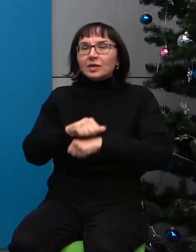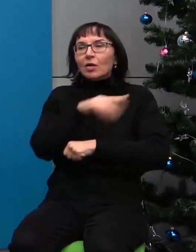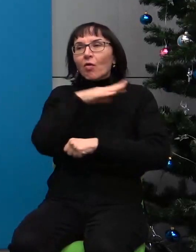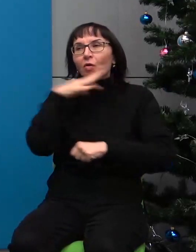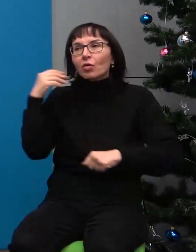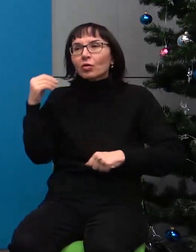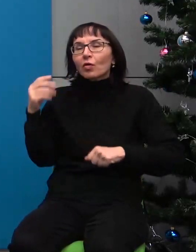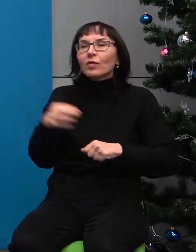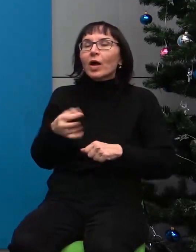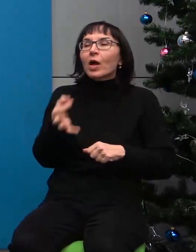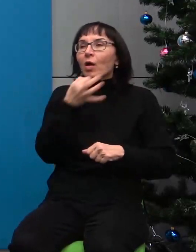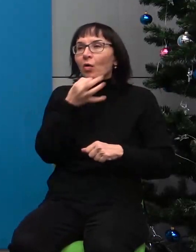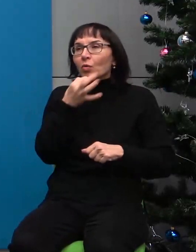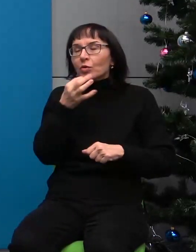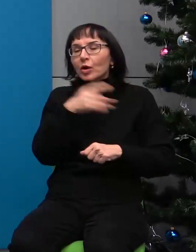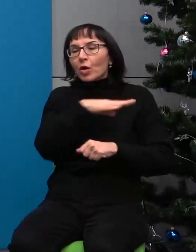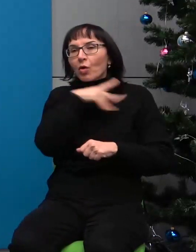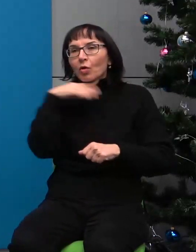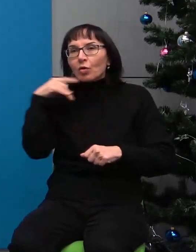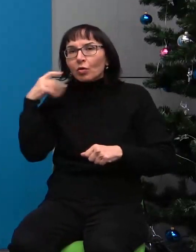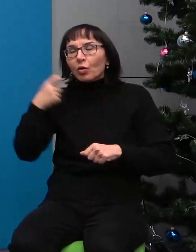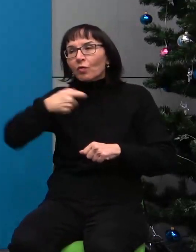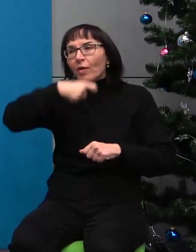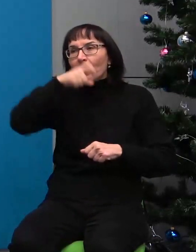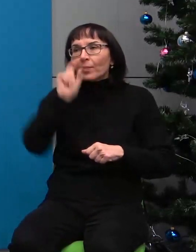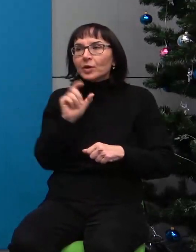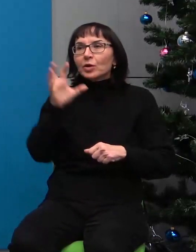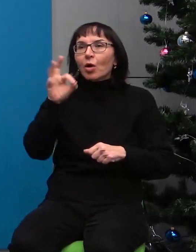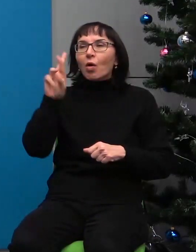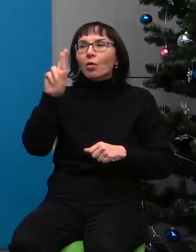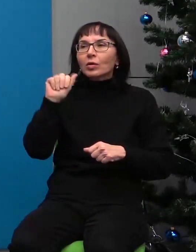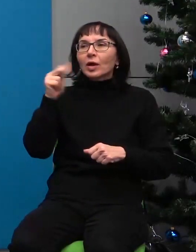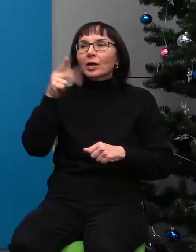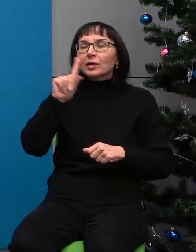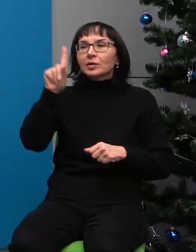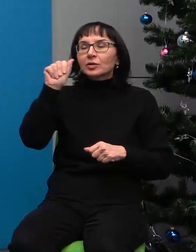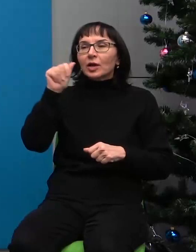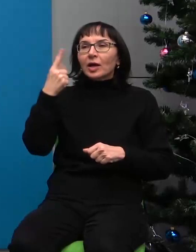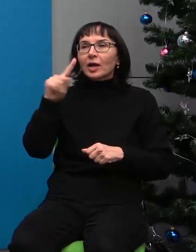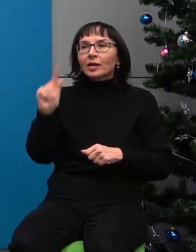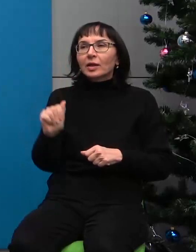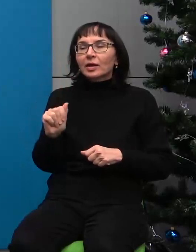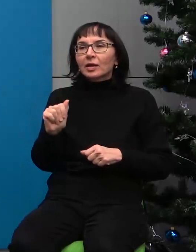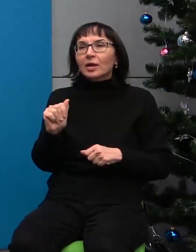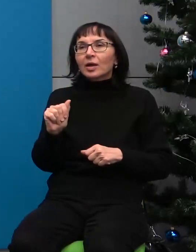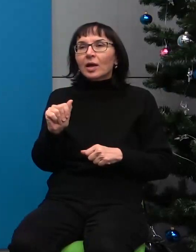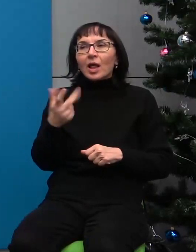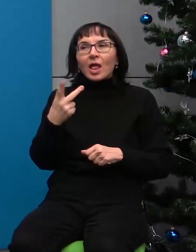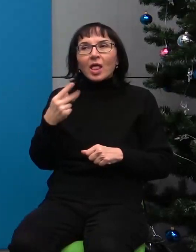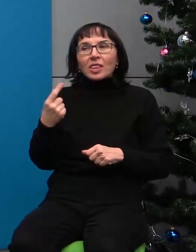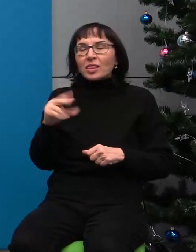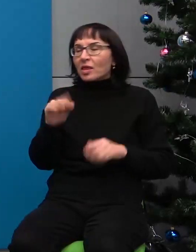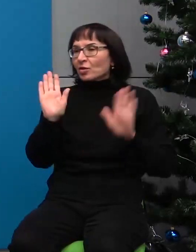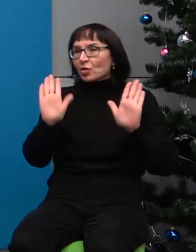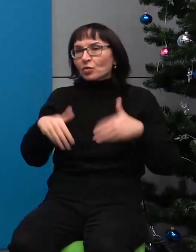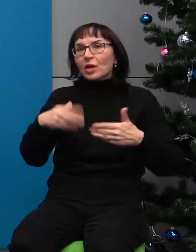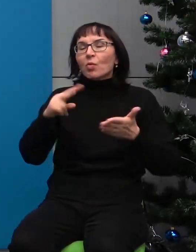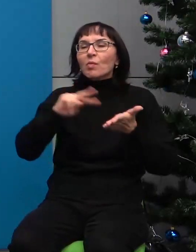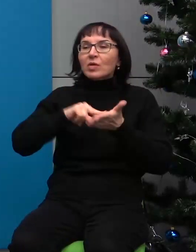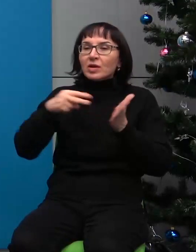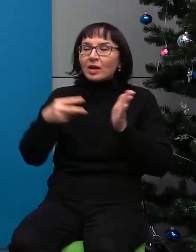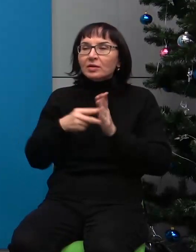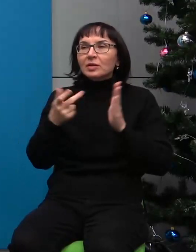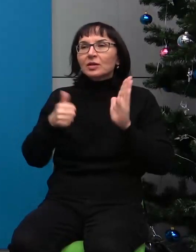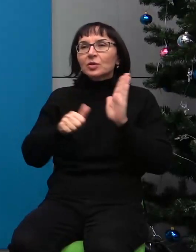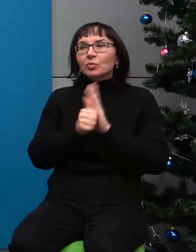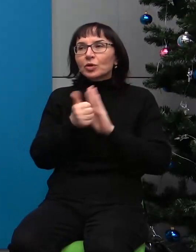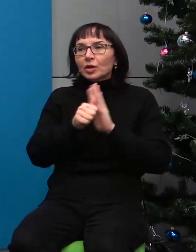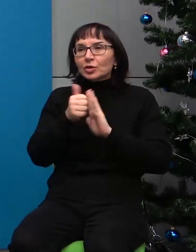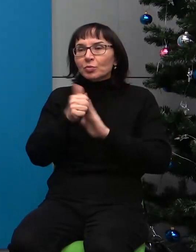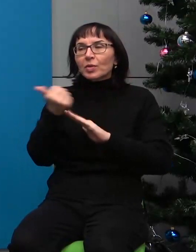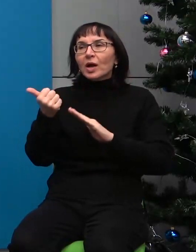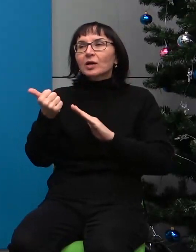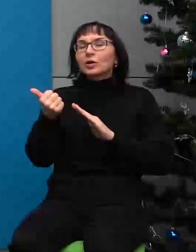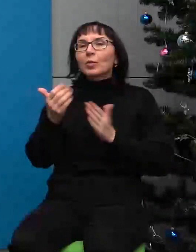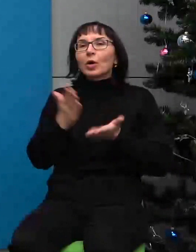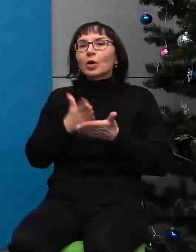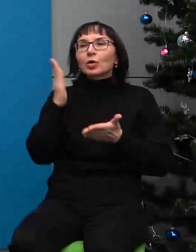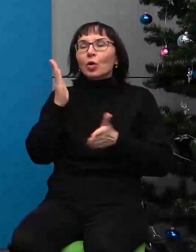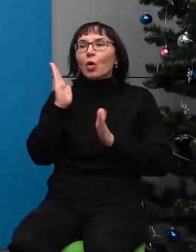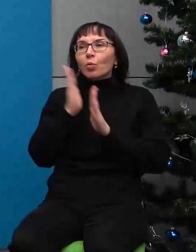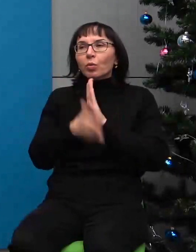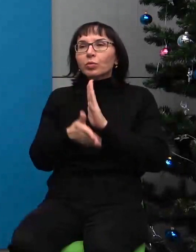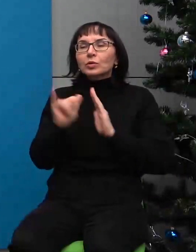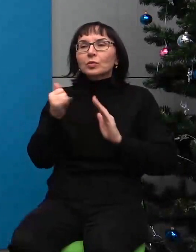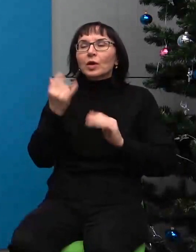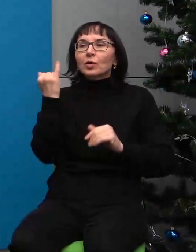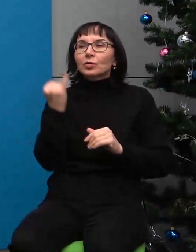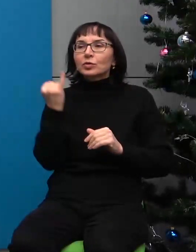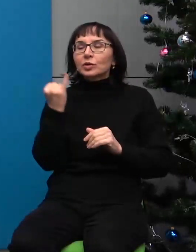więc to chyba się wtedy zaczęło, tak mi się wydaje, że nie zostałem tancerzem, rzeźbiarzem, zecerem, tylko po prostu jako dzieciak tworzyłem gazetki,